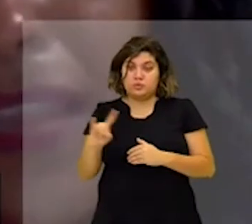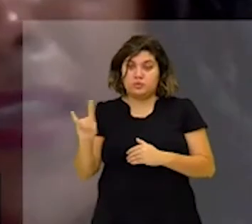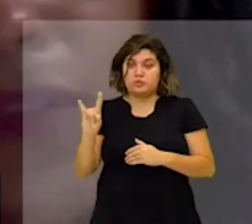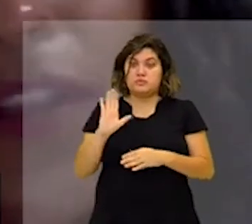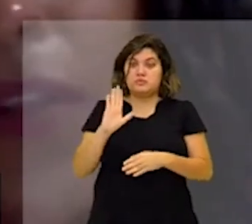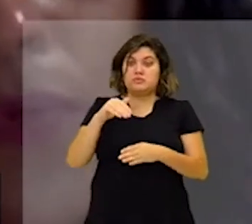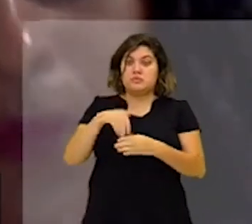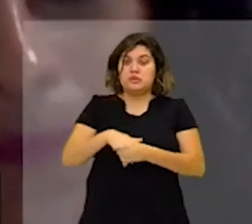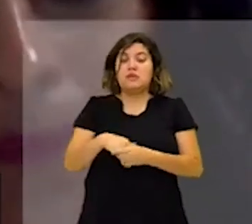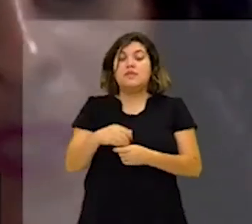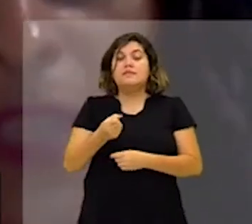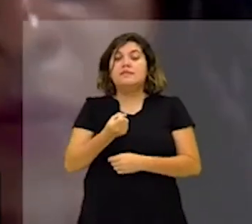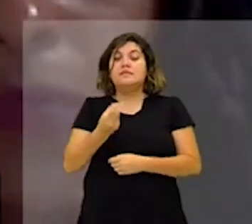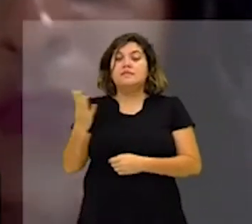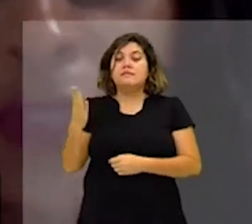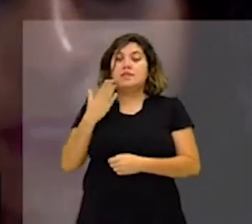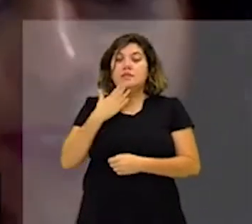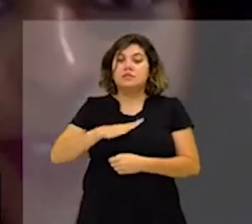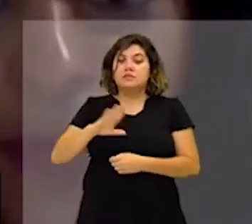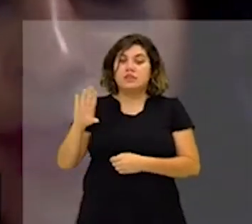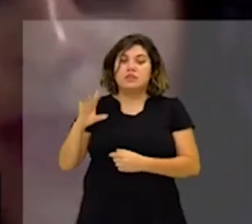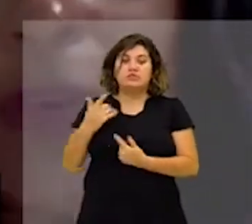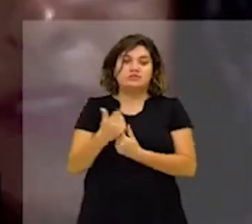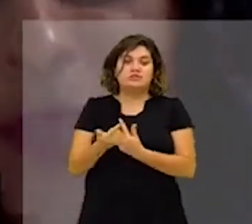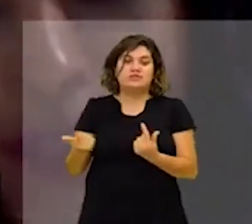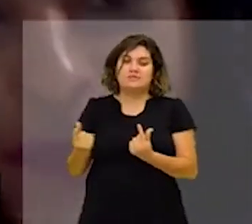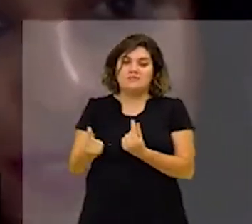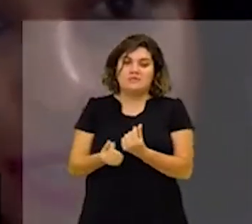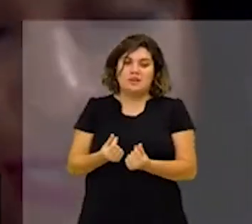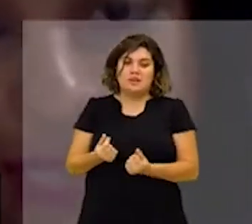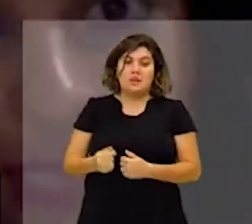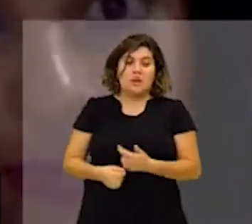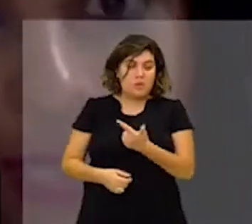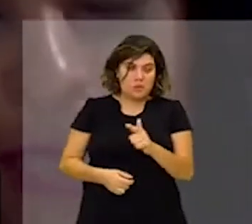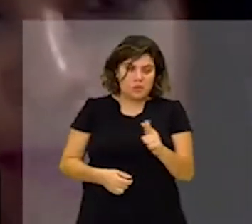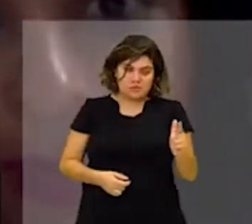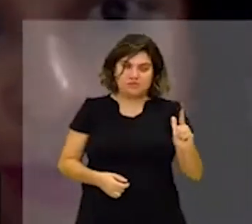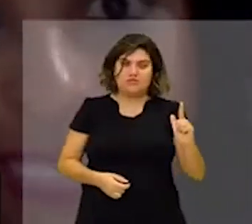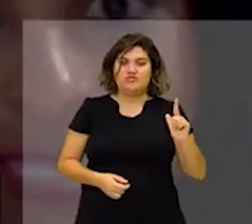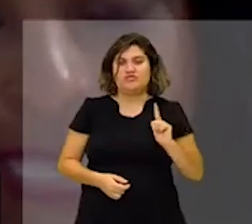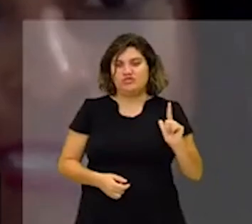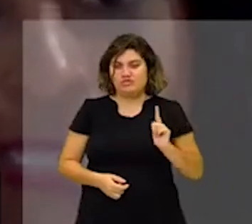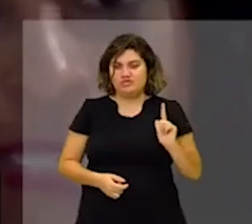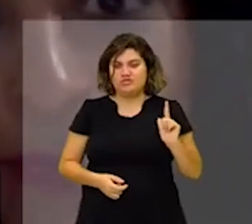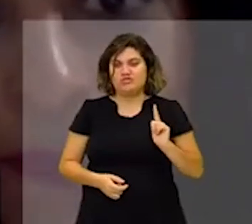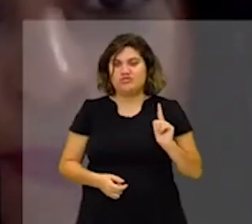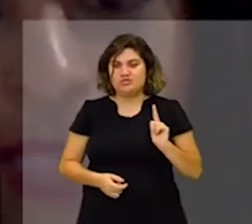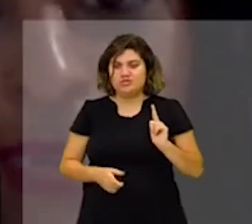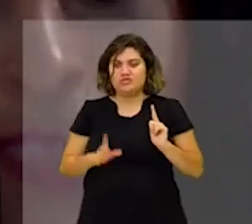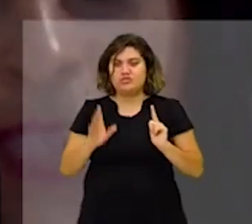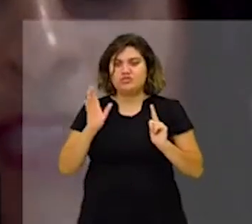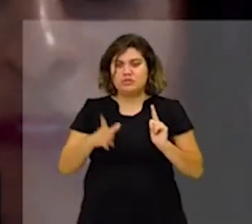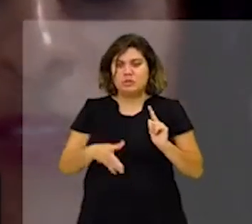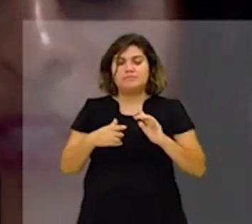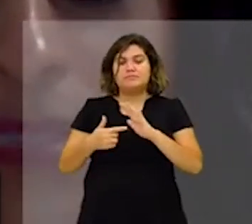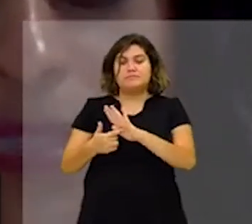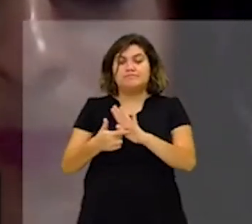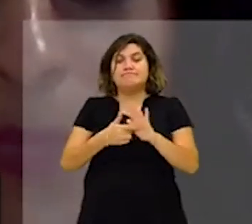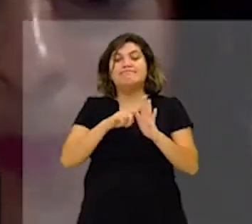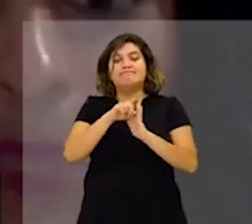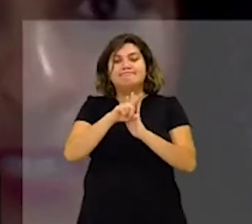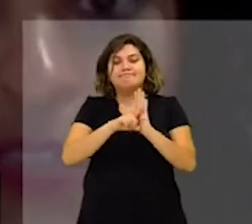acesso a nenhum valor e outros tiver o que também foi sinalizado pela pesquisa aqui né foi realizada